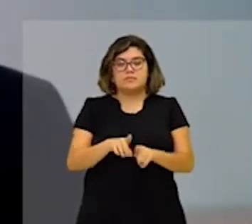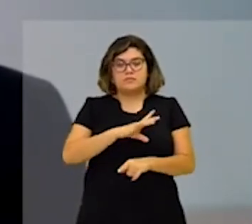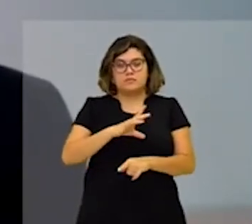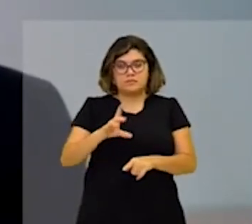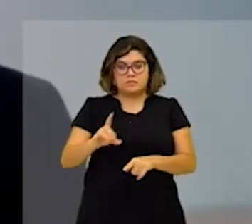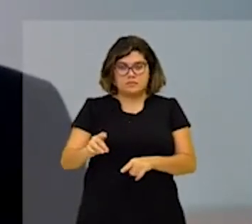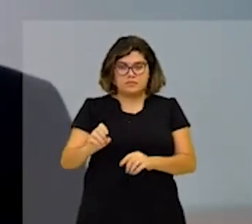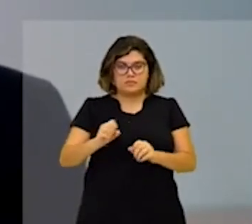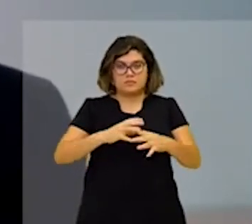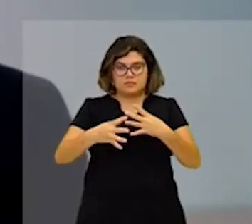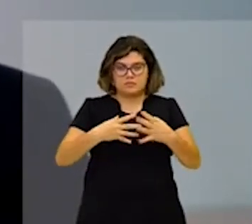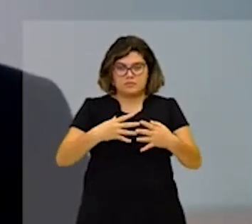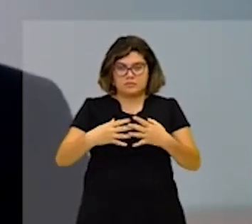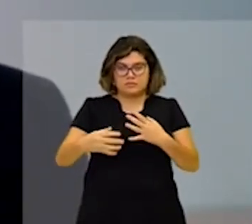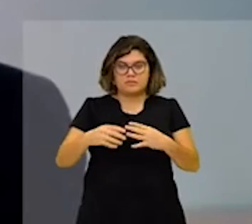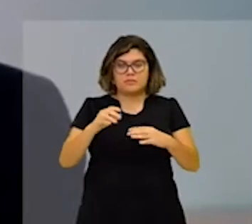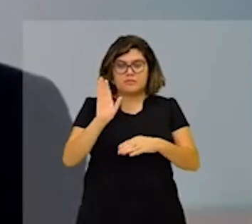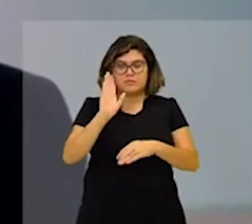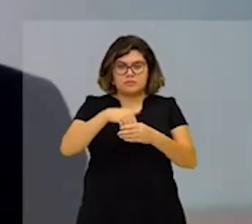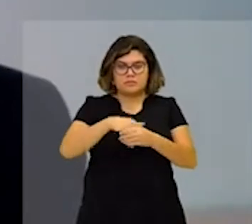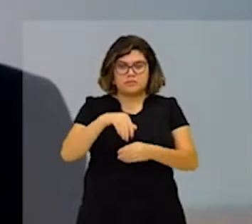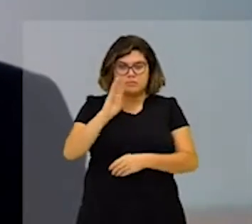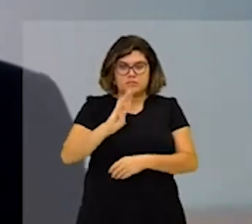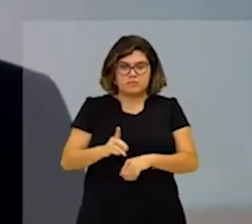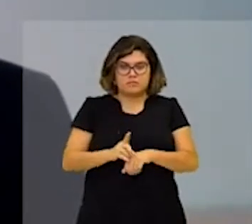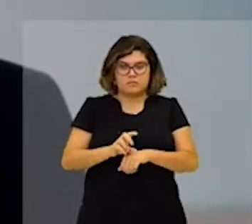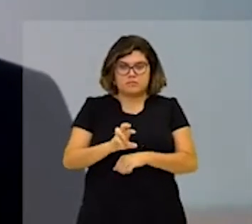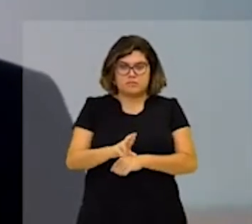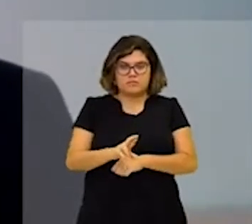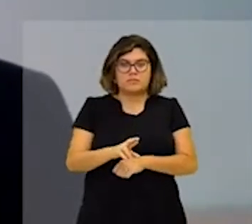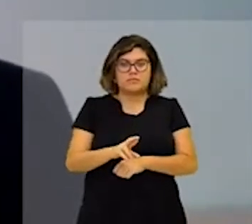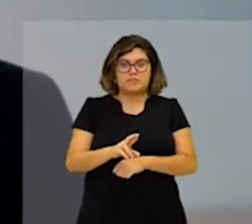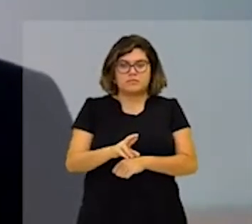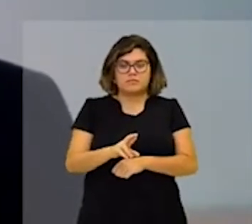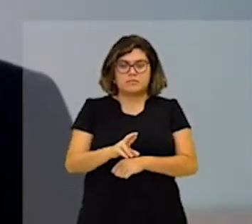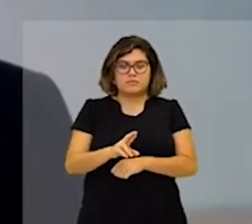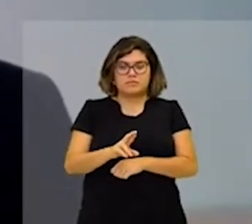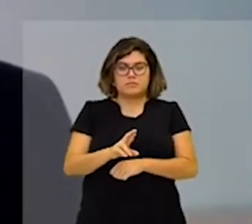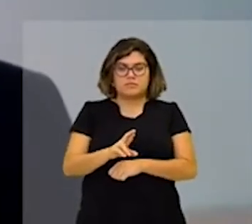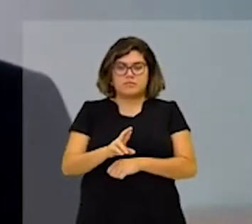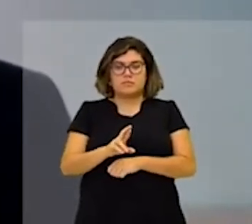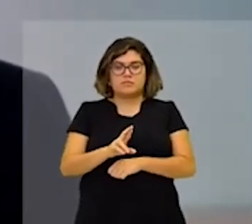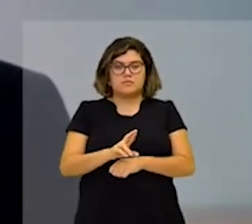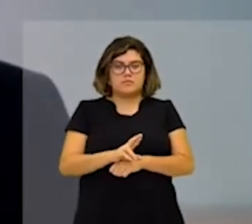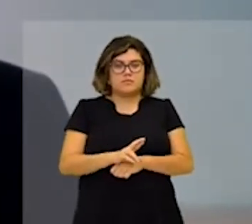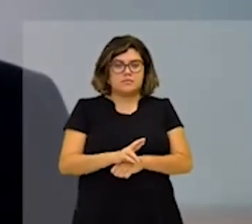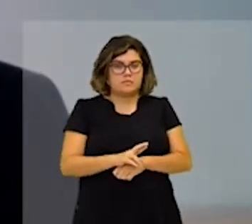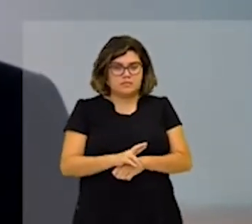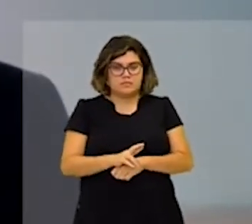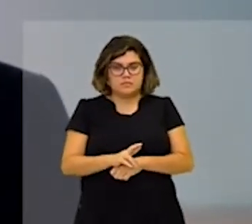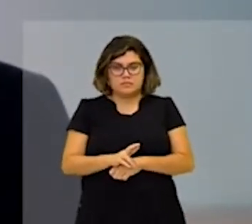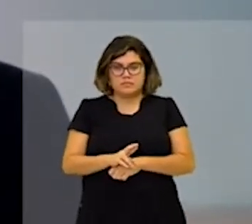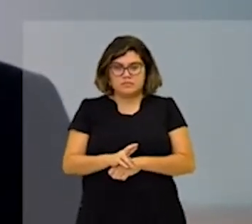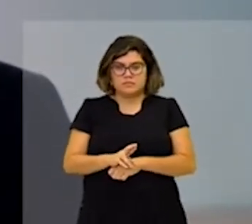Brasil Doutora Marilda Silveira Oi e a senhora professora da pontifícia Universidade Católica